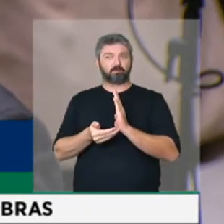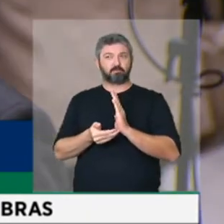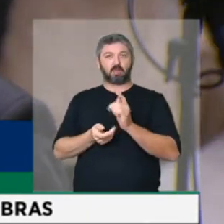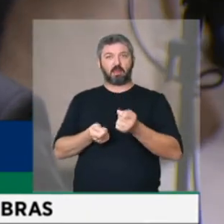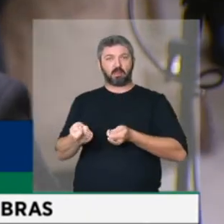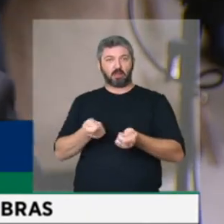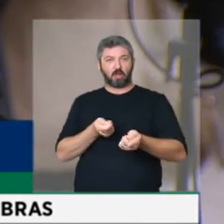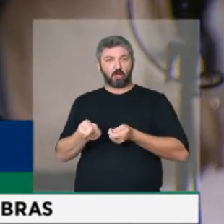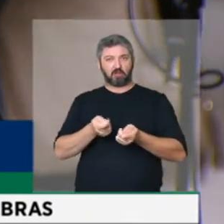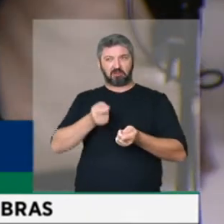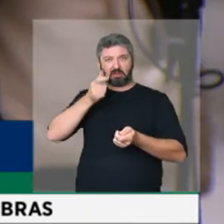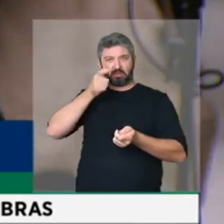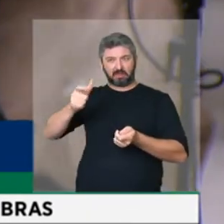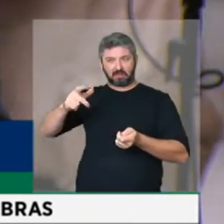CÂMARA DOS DEPUTADOS , NEGOCIANDO INTERESSES PRIVADOS